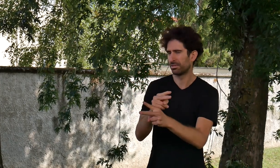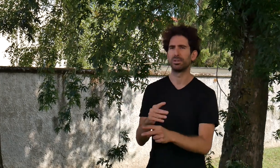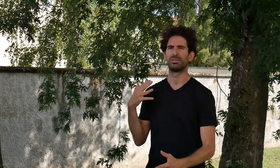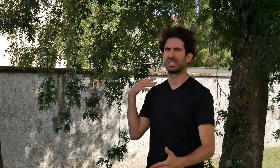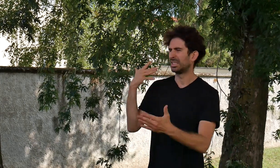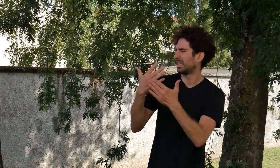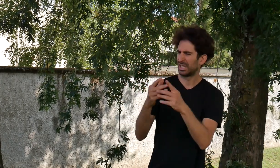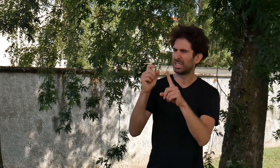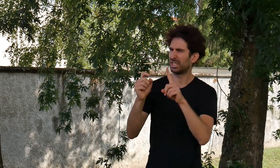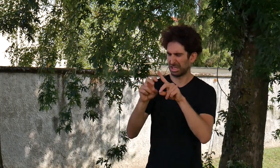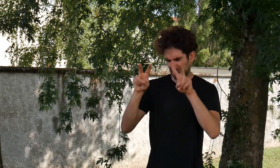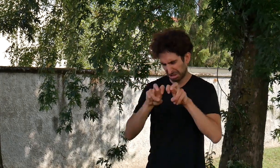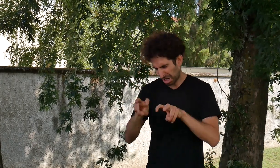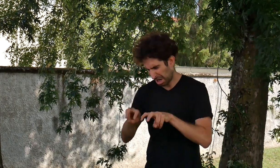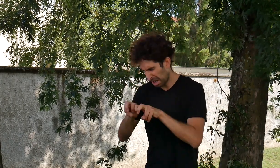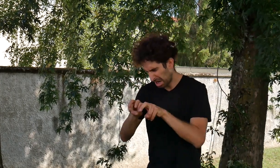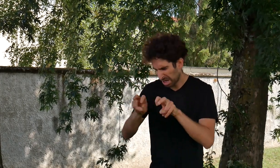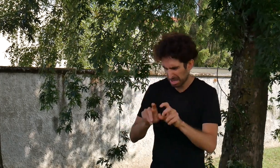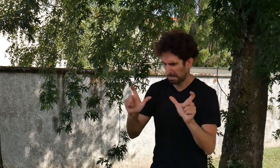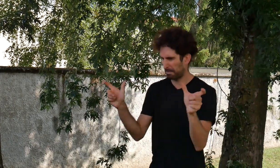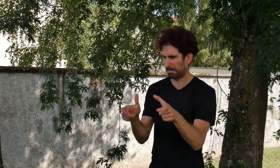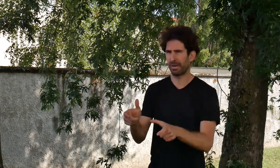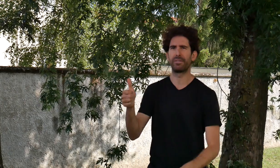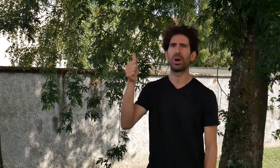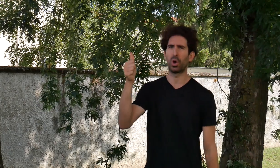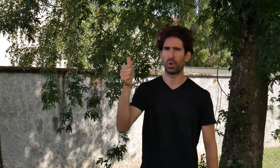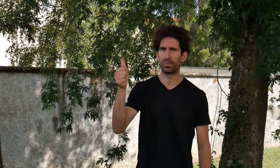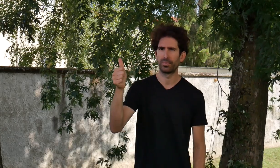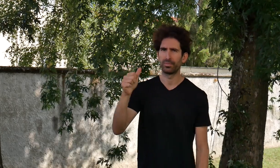Depuis longtemps, on a cherché les gènes en cause et on en a trouvé un.